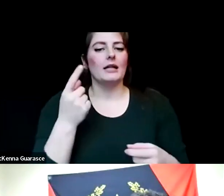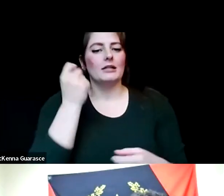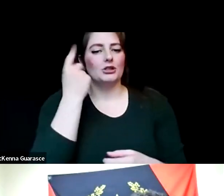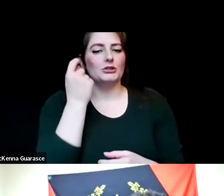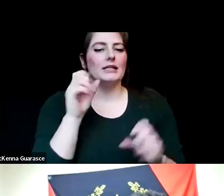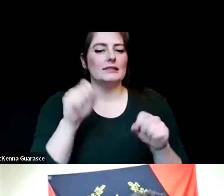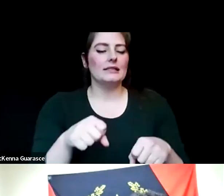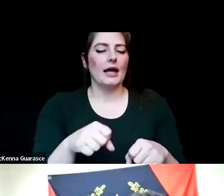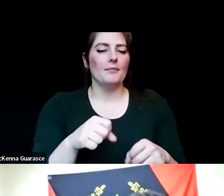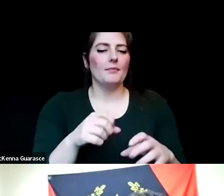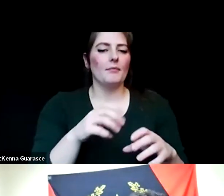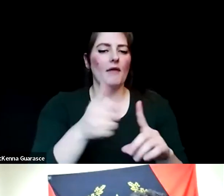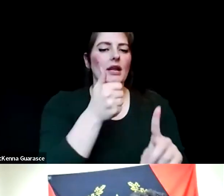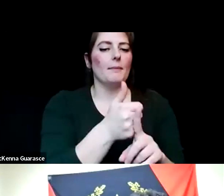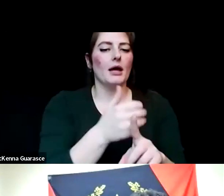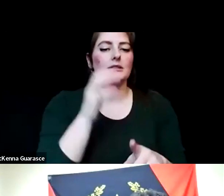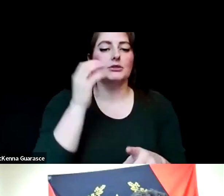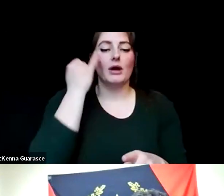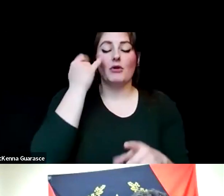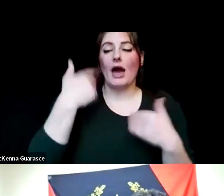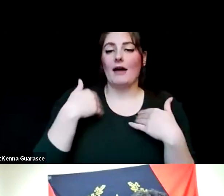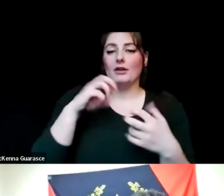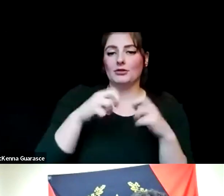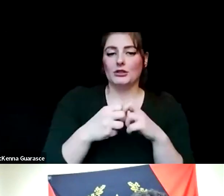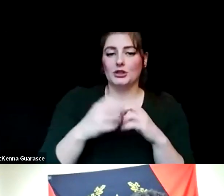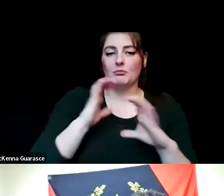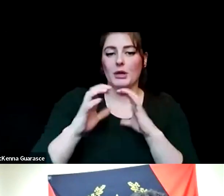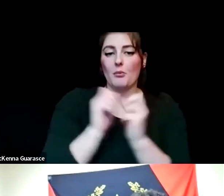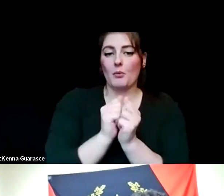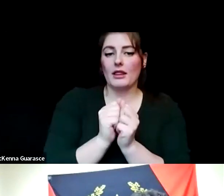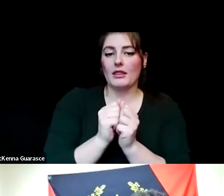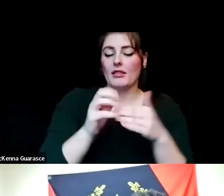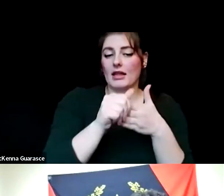Así que si tienen problemas para comunicarse con el liderazgo de sus autoridades de vivienda,